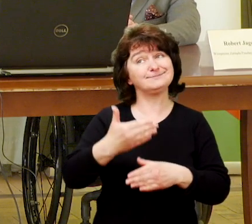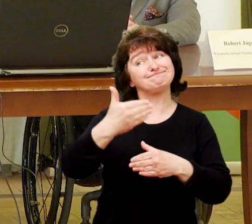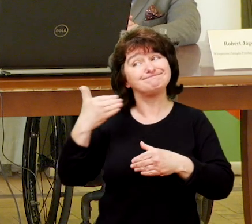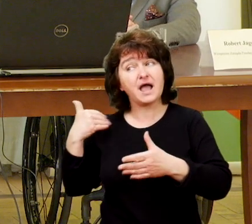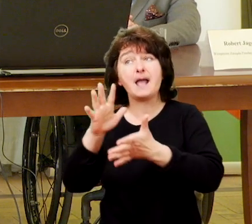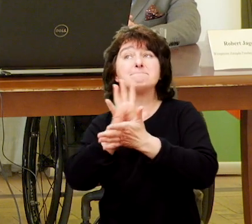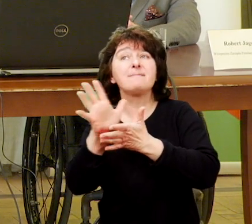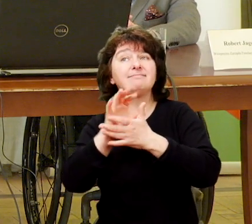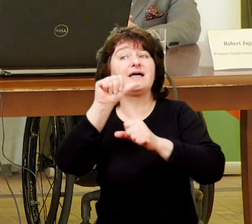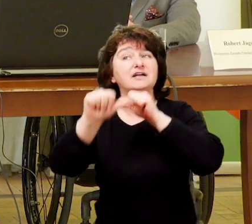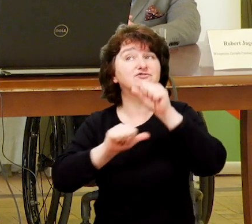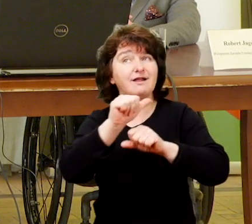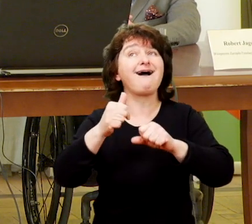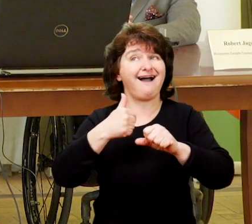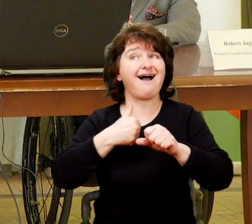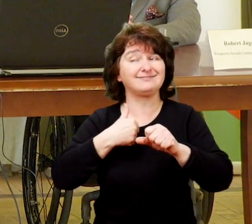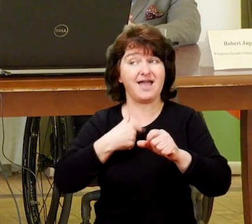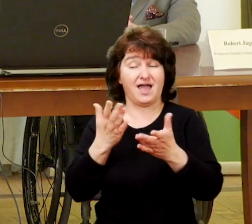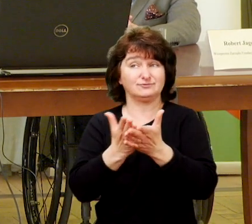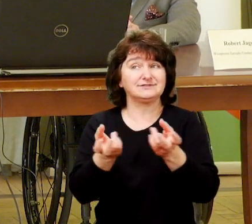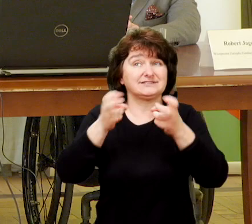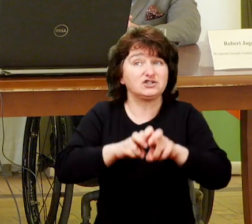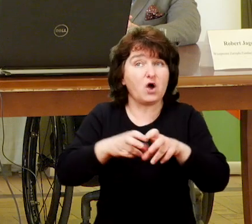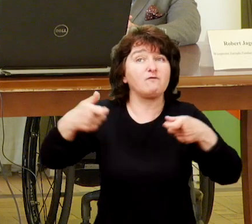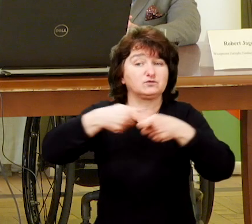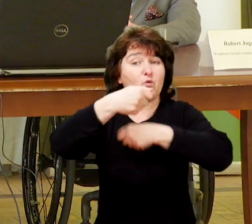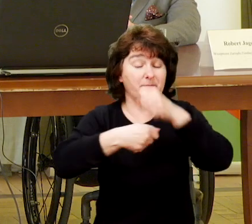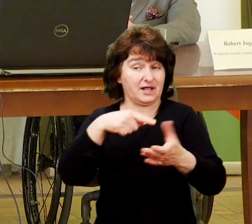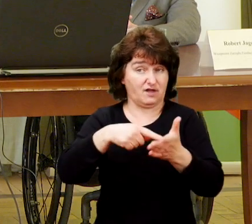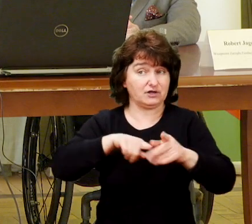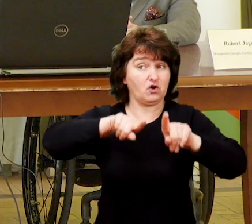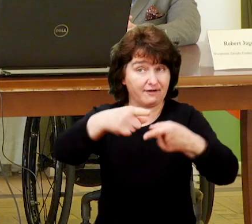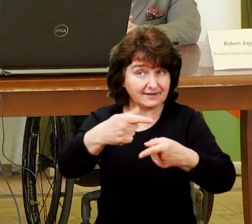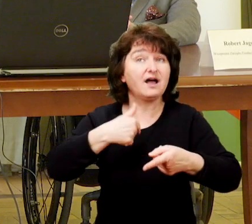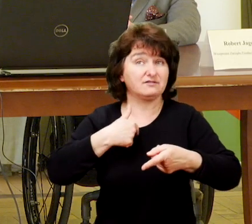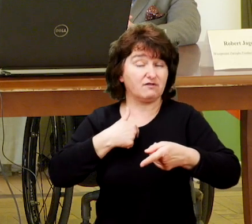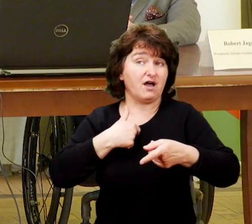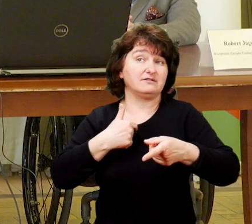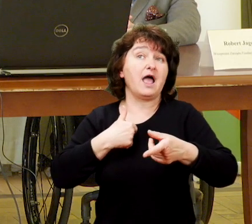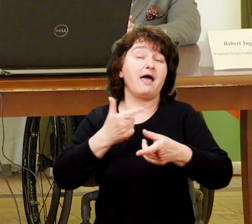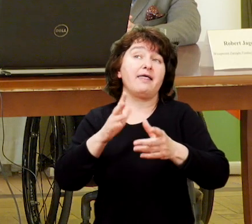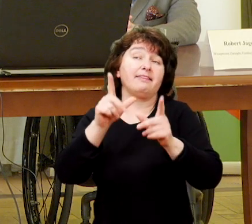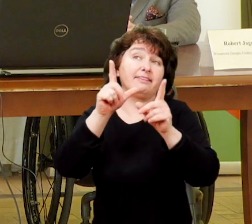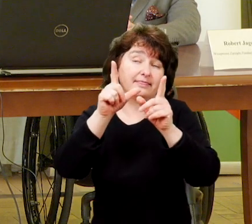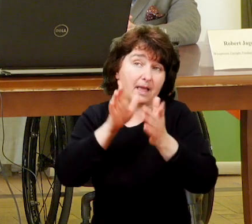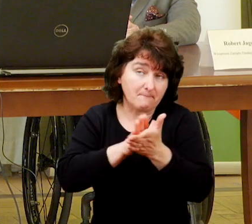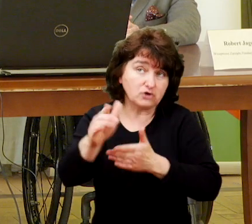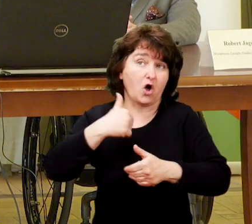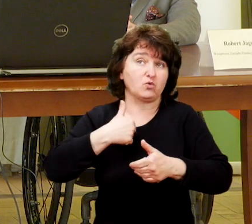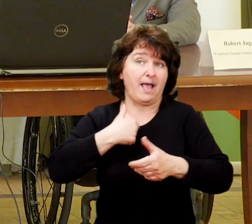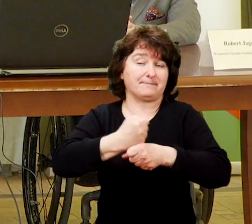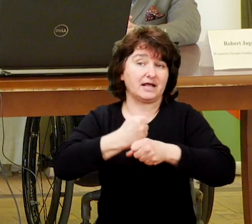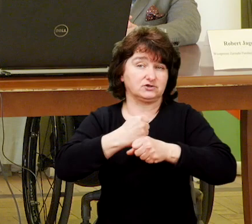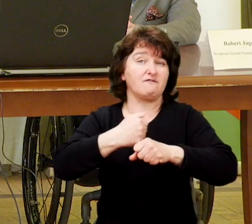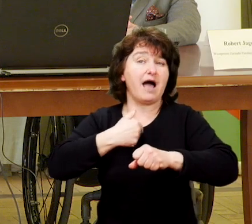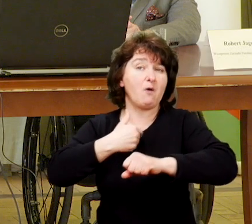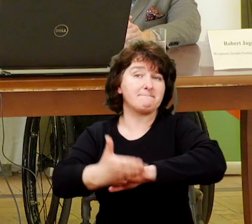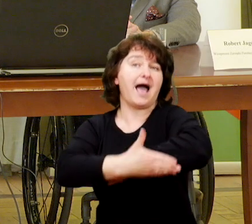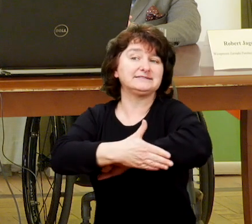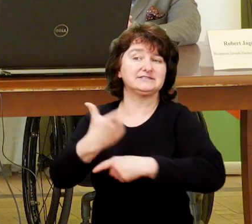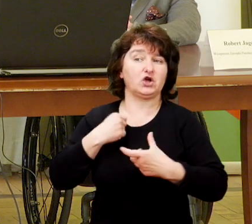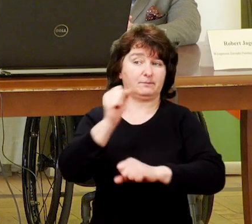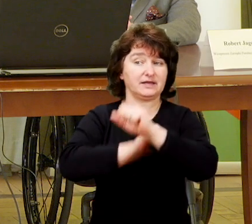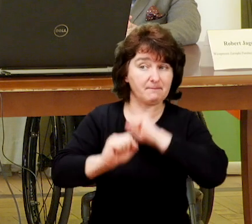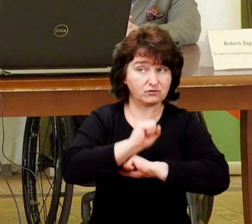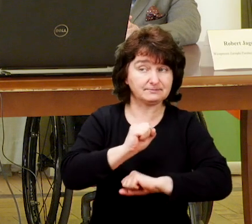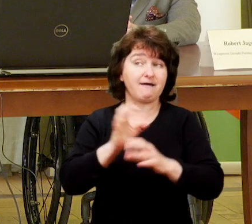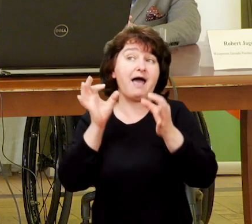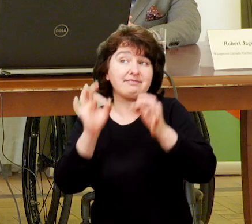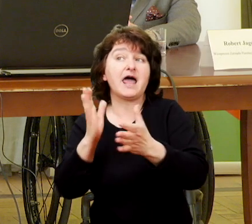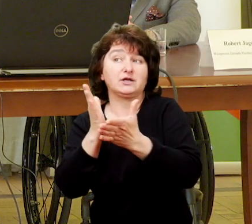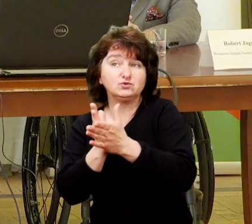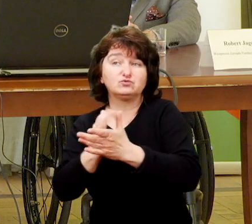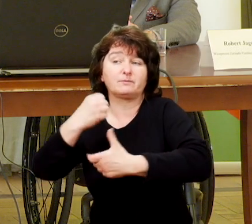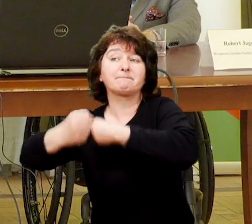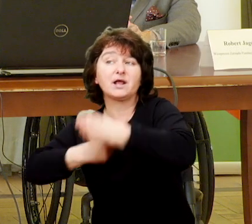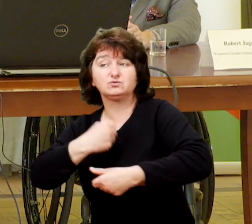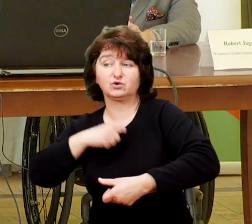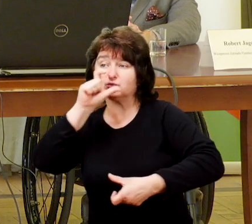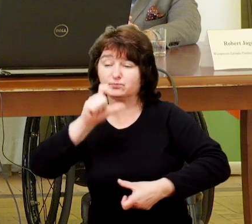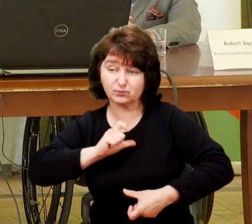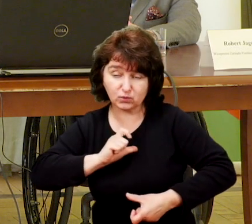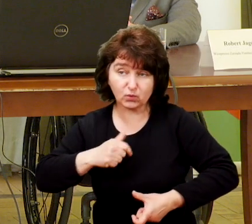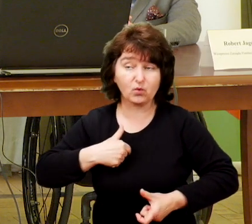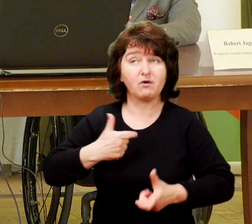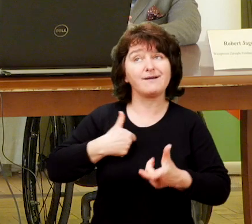Tak naprawdę mogę mówić o ostatnich piętnastu latach, kiedy ja zacząłem współpracować z tą organizacją, początkowo jako asystent osoby niepełnosprawnej, a kończąc, w chwili obecnej już, na pracy w biurze.